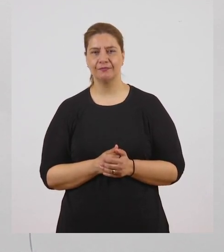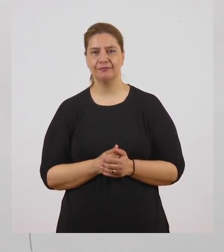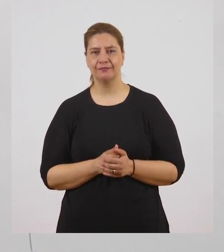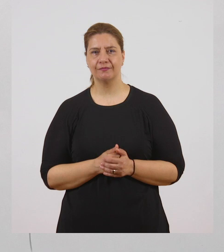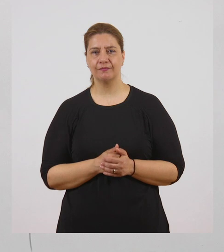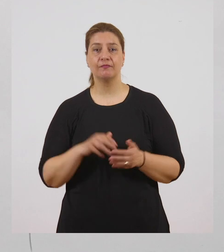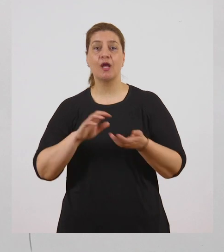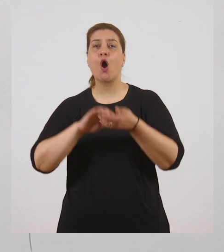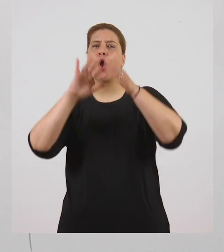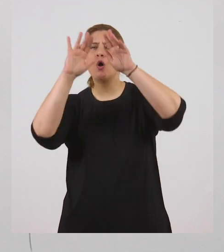χιονάνθρωπος,